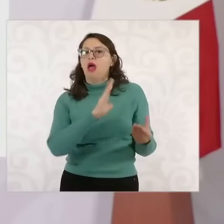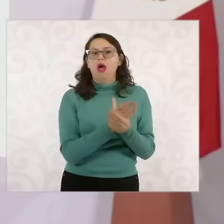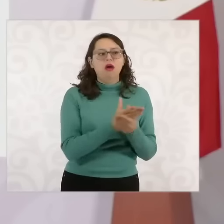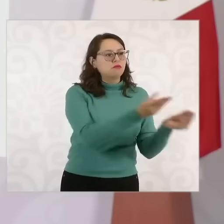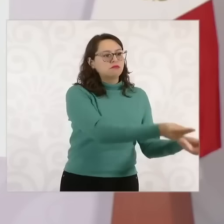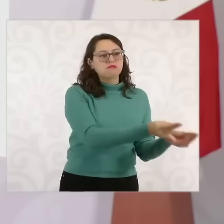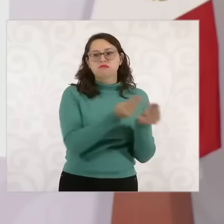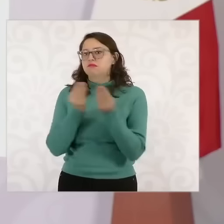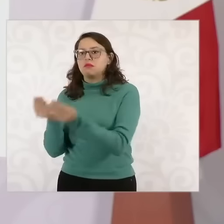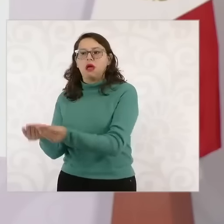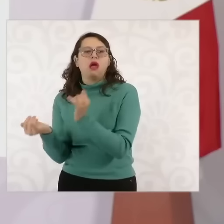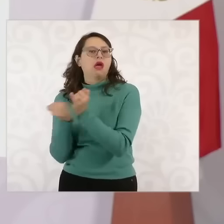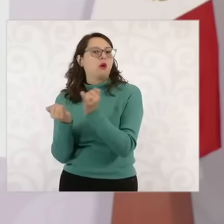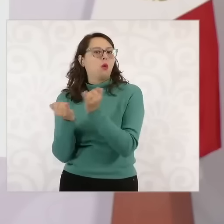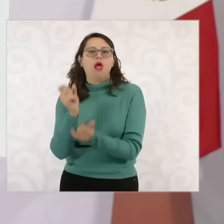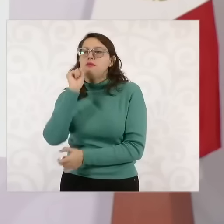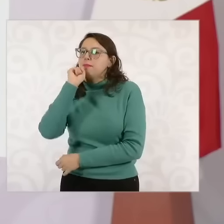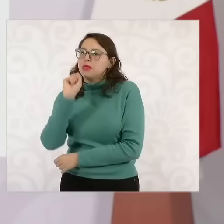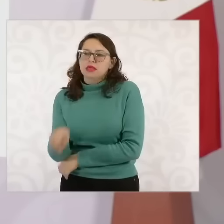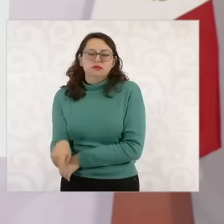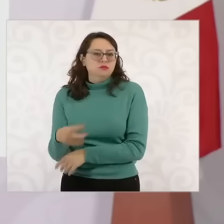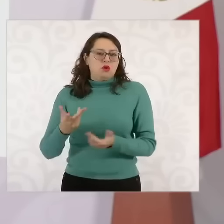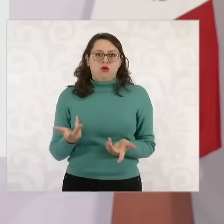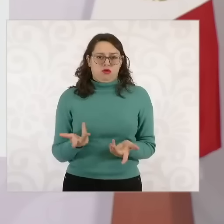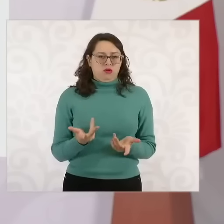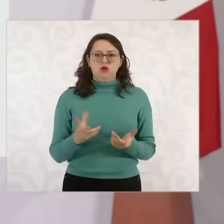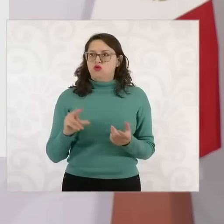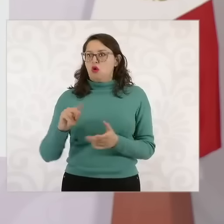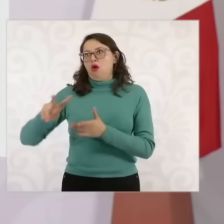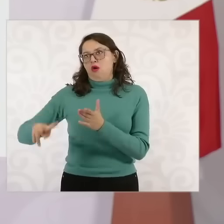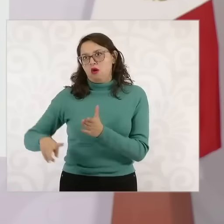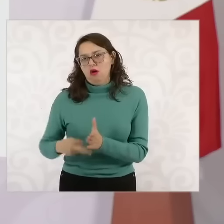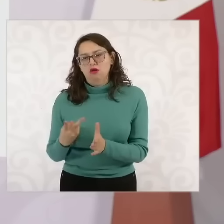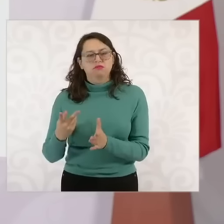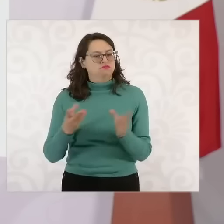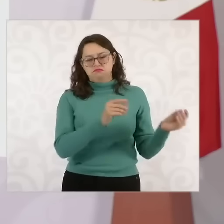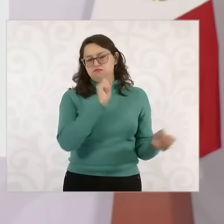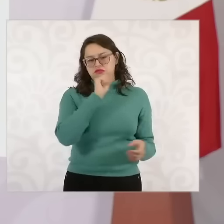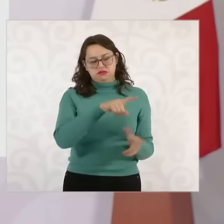cuál es la clínica que más cerca me corresponde cuando yo me cambie de domicilio. Y lo que estamos